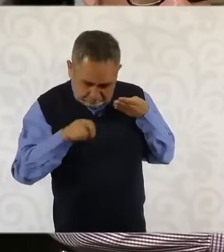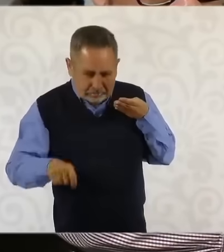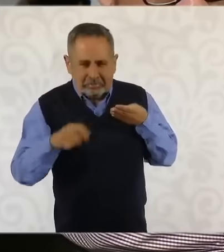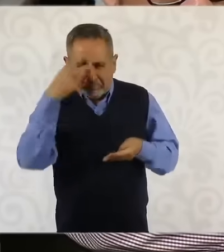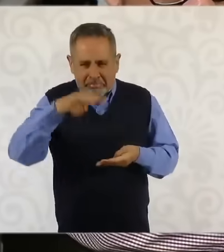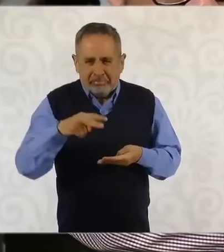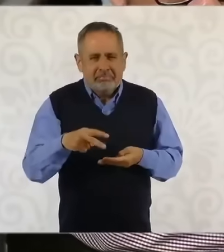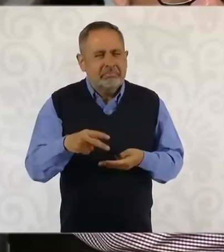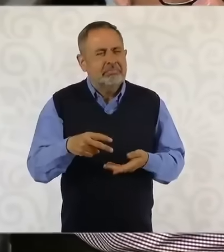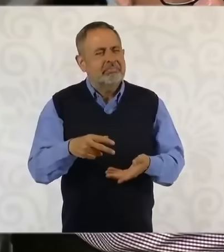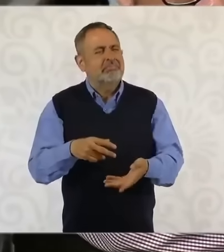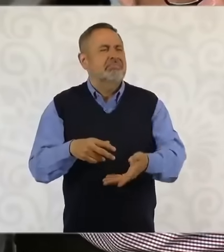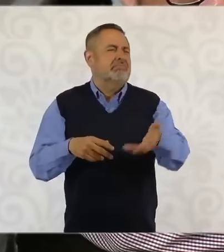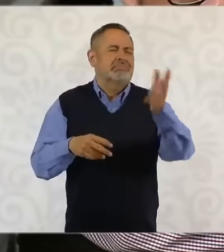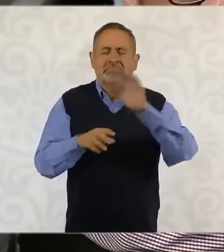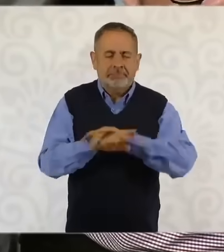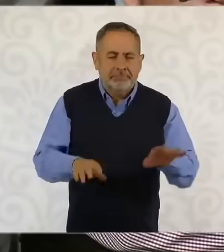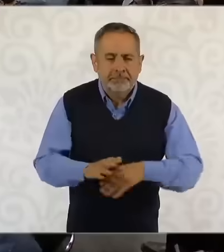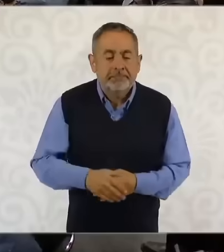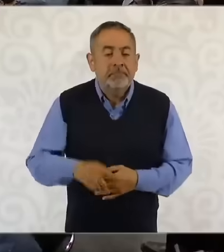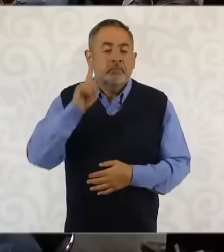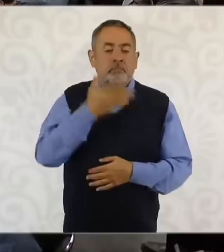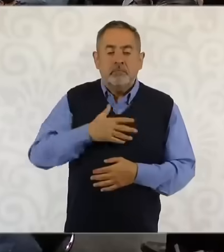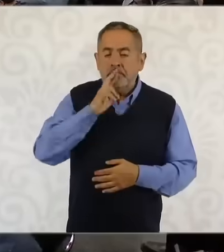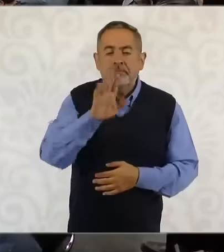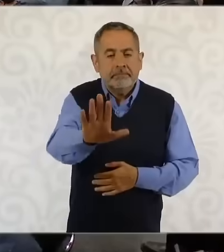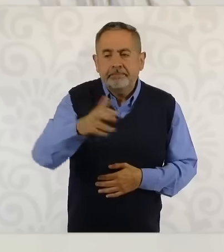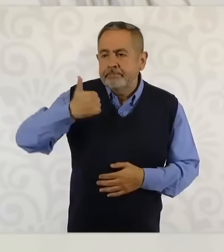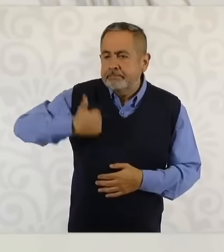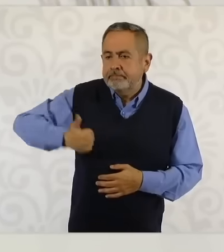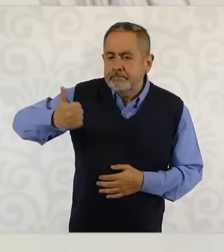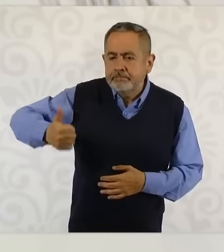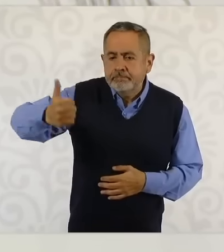muestra de que no fue el PR cada persona tuvo una votación diferente fíjate no fue el pueblo el que